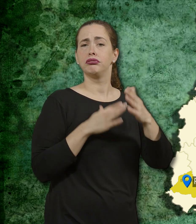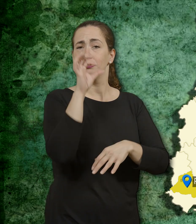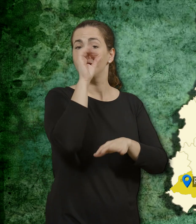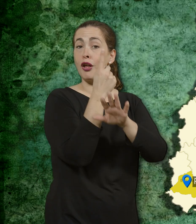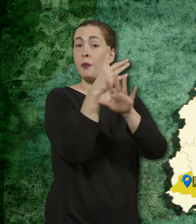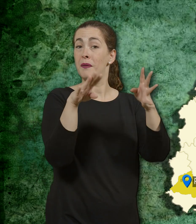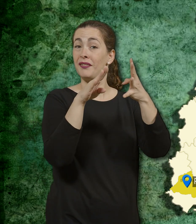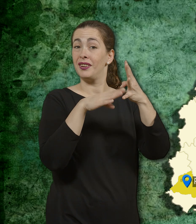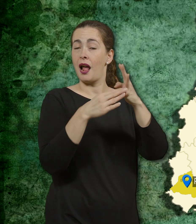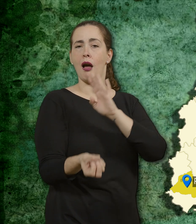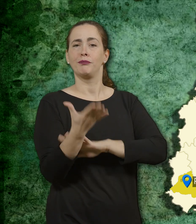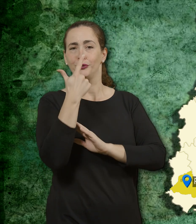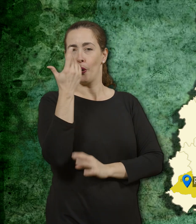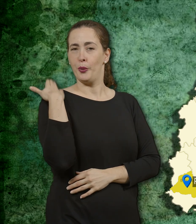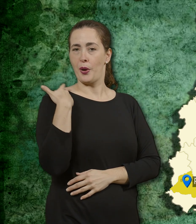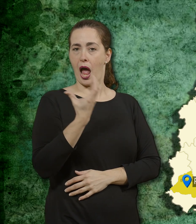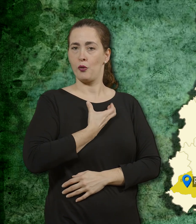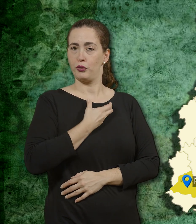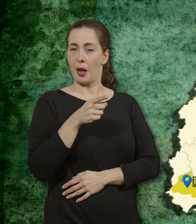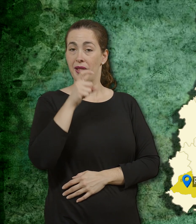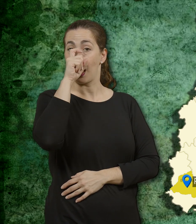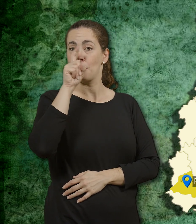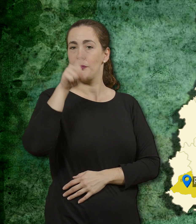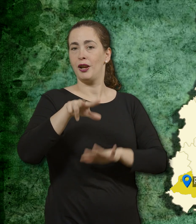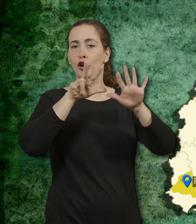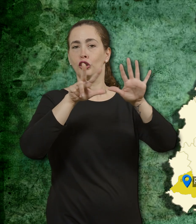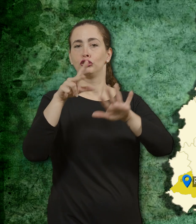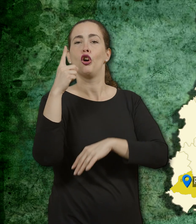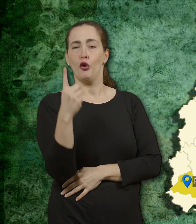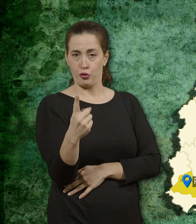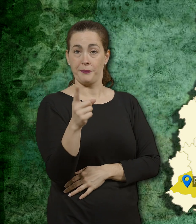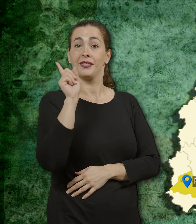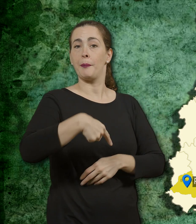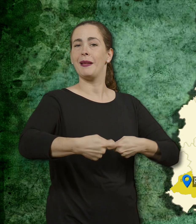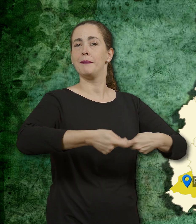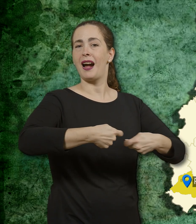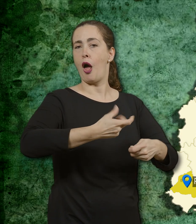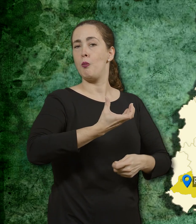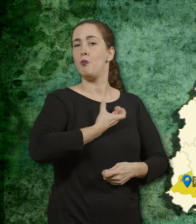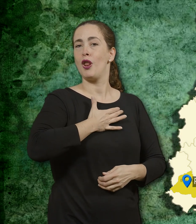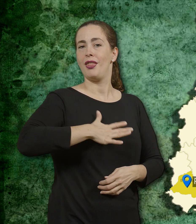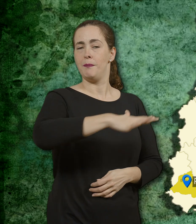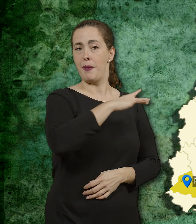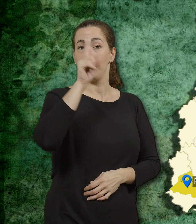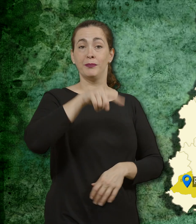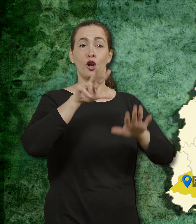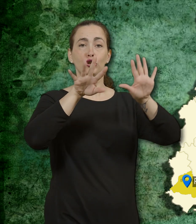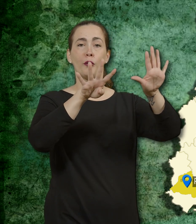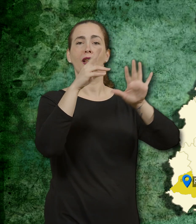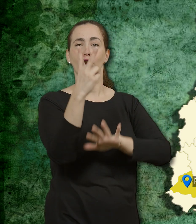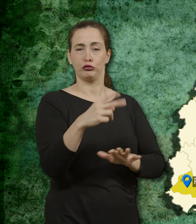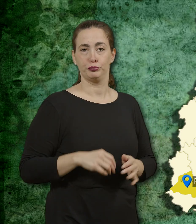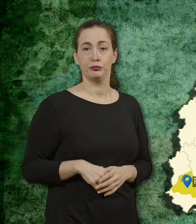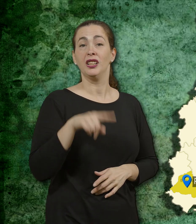De finals del segle XIX daten l'antic Ajuntament (1881) i el mercat municipal (1892).